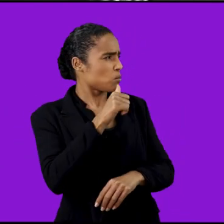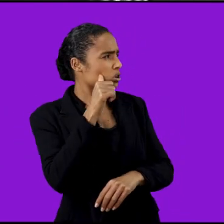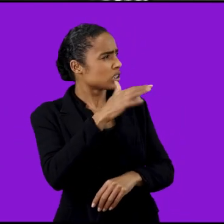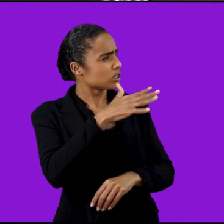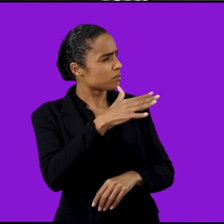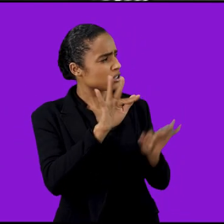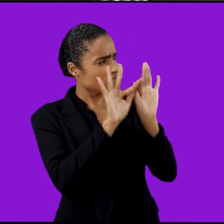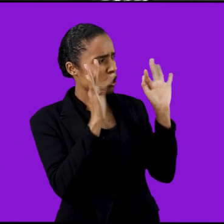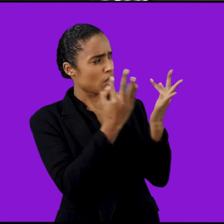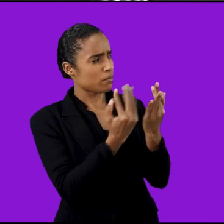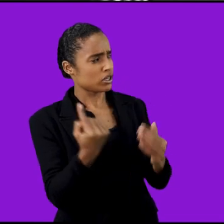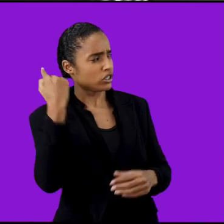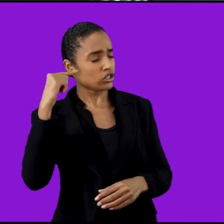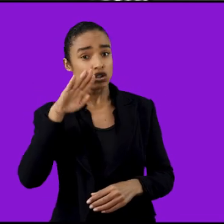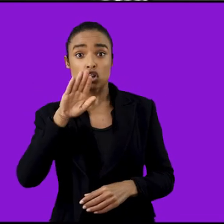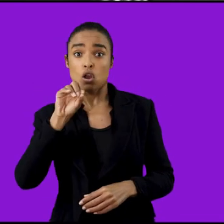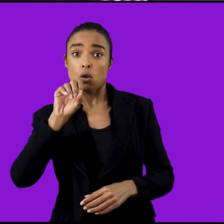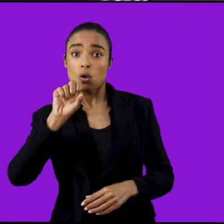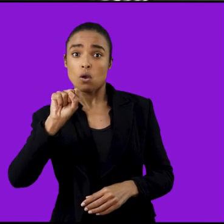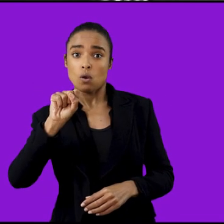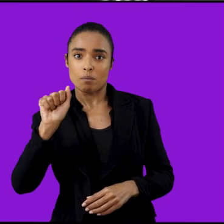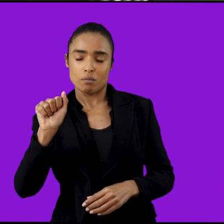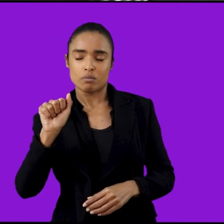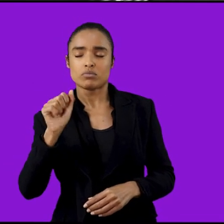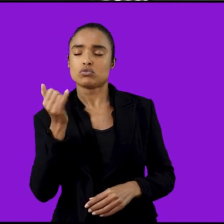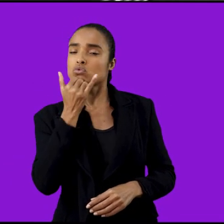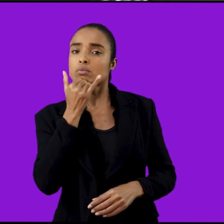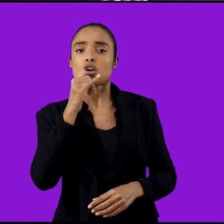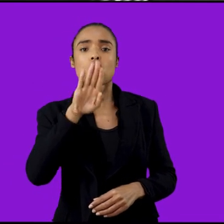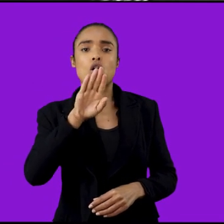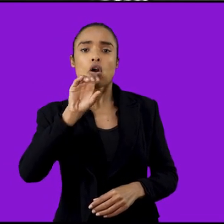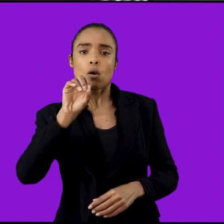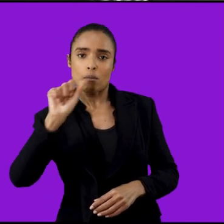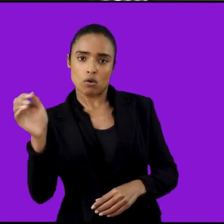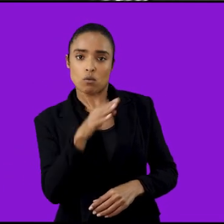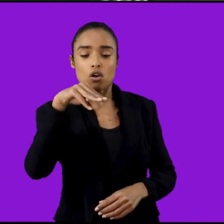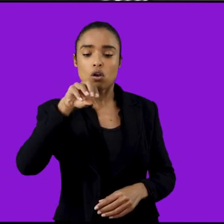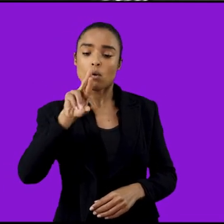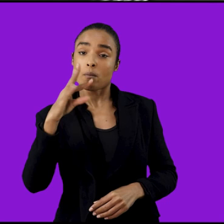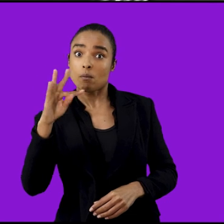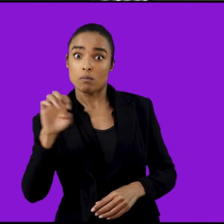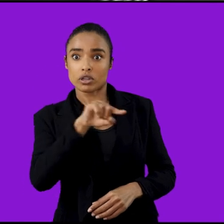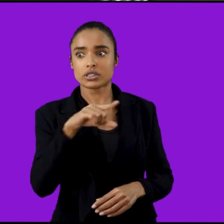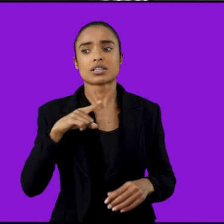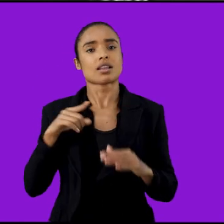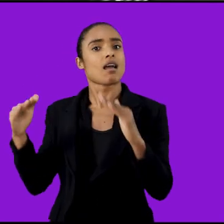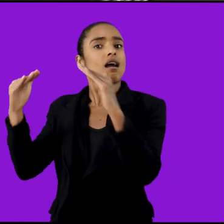família do pessoal da Boa Morte, no Rosário dos Homens Pretos aqui de São Paulo… Ah é? Ah, a gente tá com uma casa lá em Cachoeira… Uma Casa Preta Hub em Cachoeira